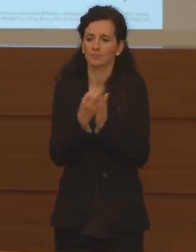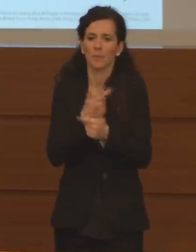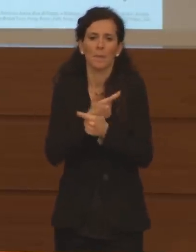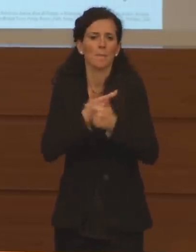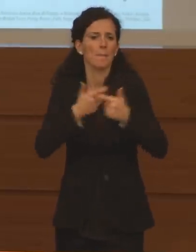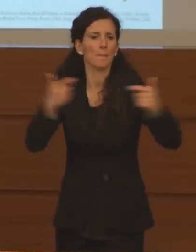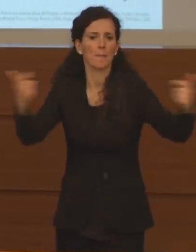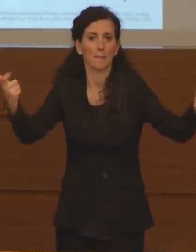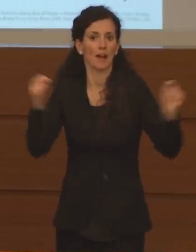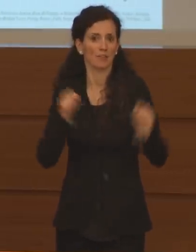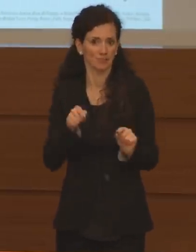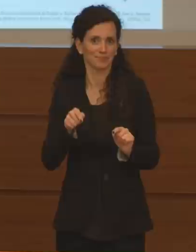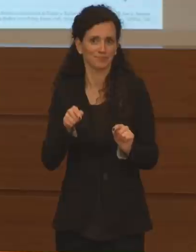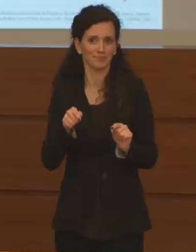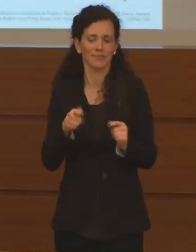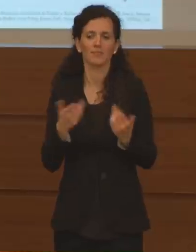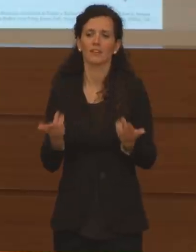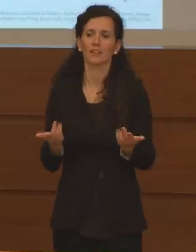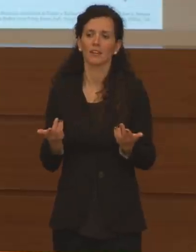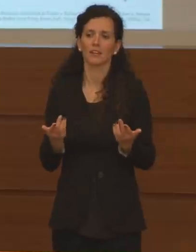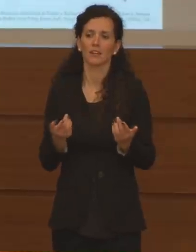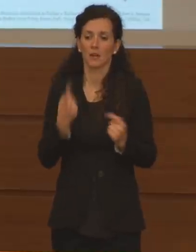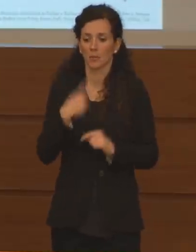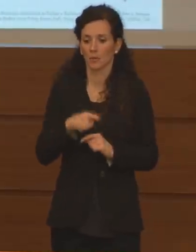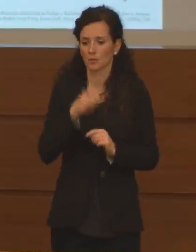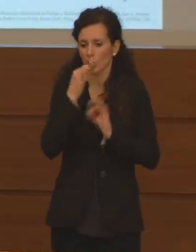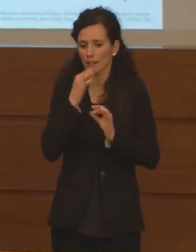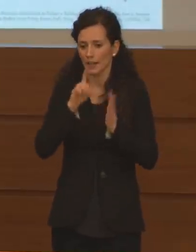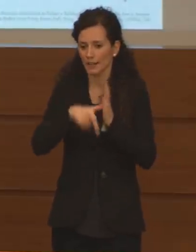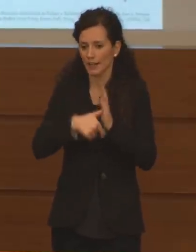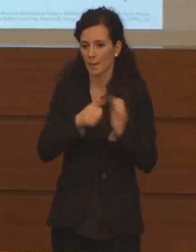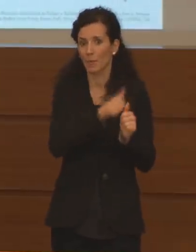il motivo per cui diciamo che prima di un anno... per cui dobbiamo agire con i metodi,